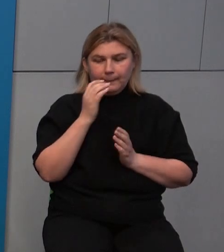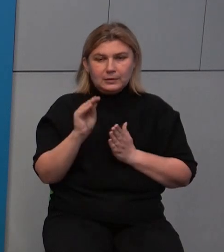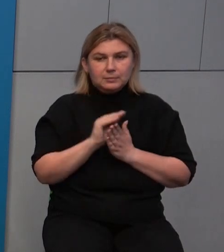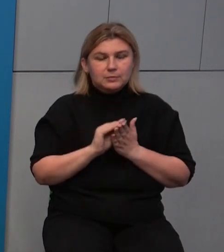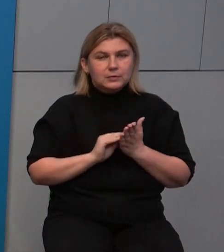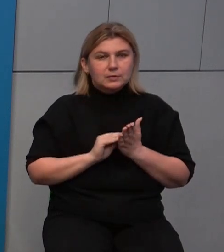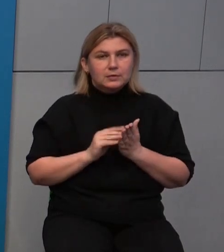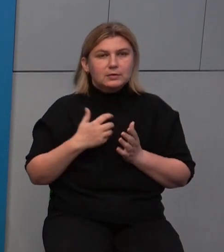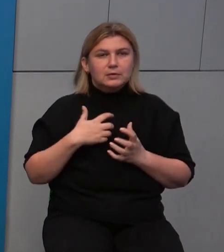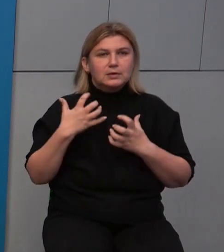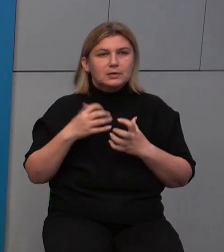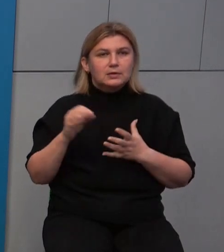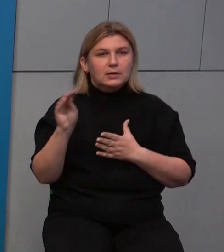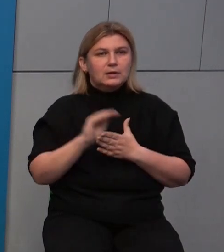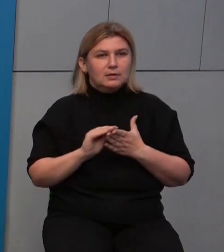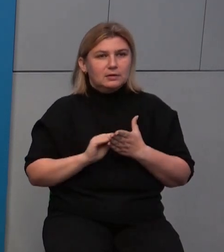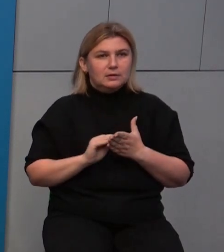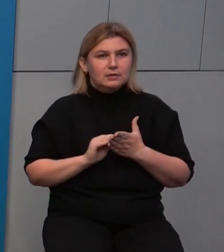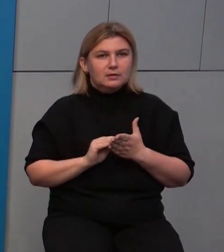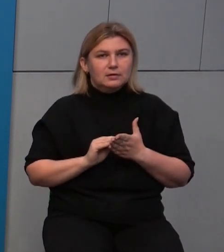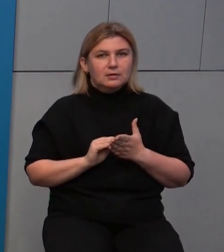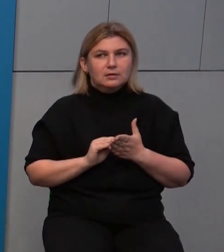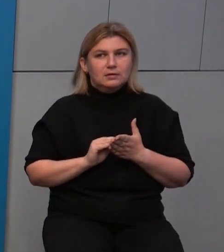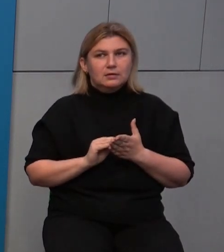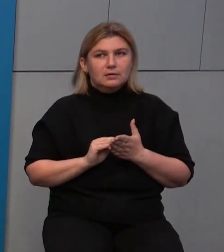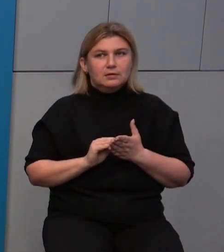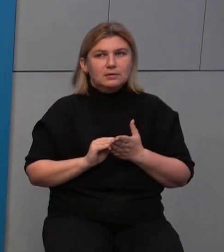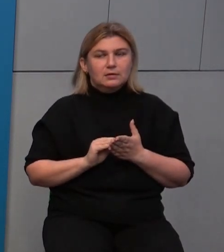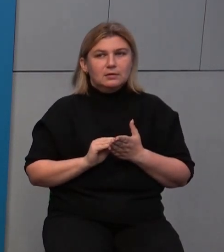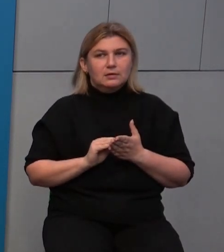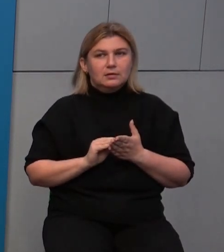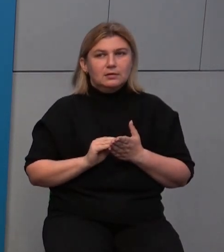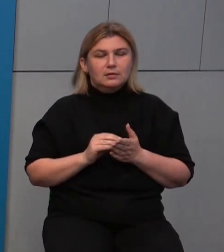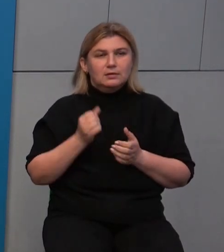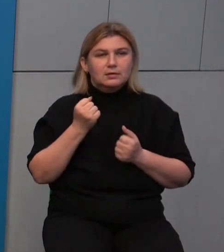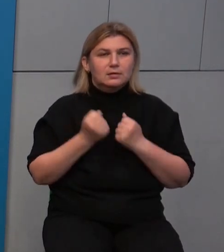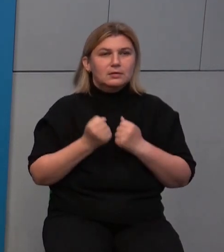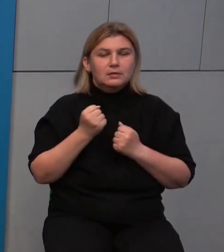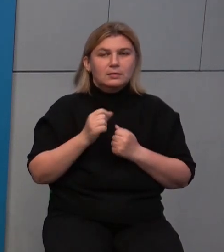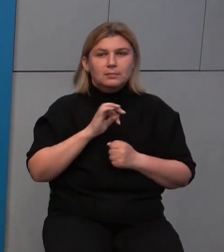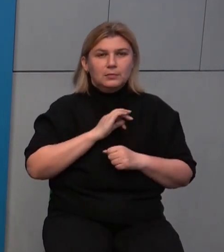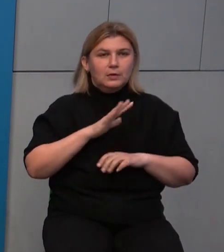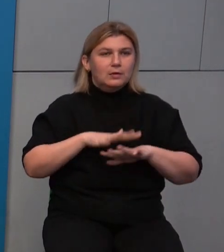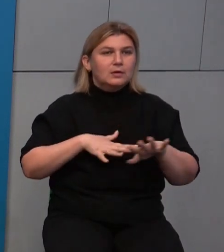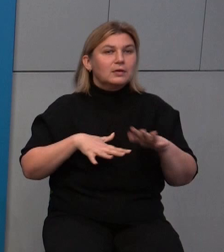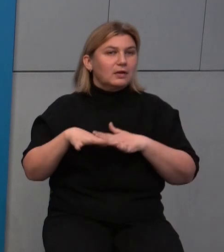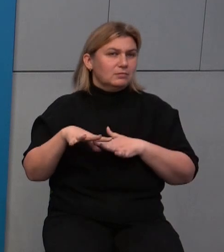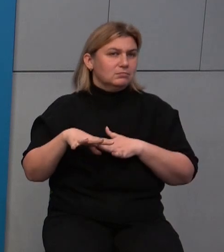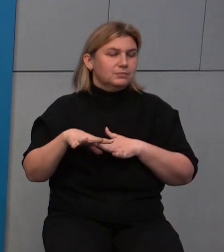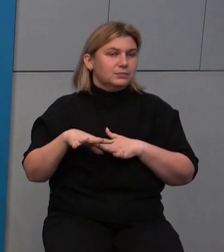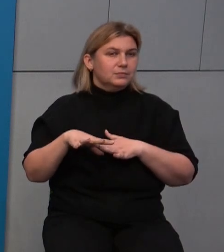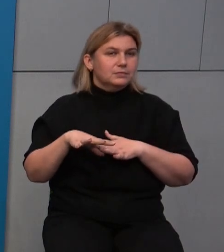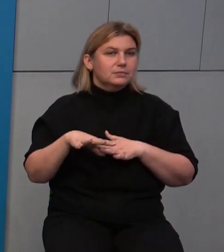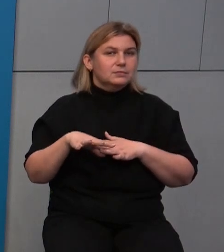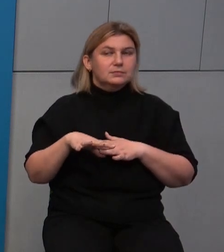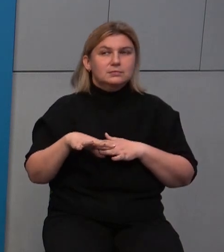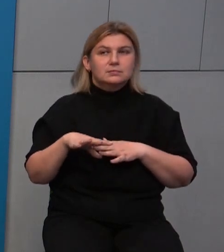o której chciałabym napisać, bo trudno się w moim zawodzie zajmować tak po prostu literaturą.